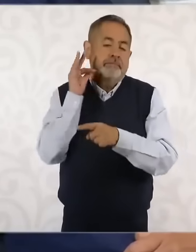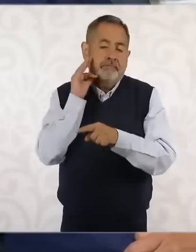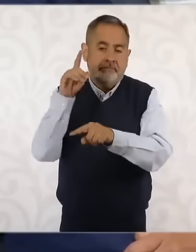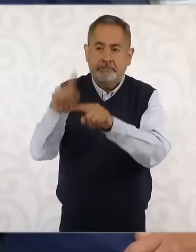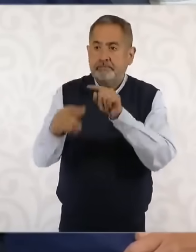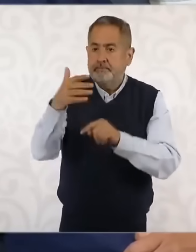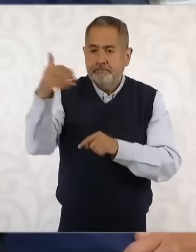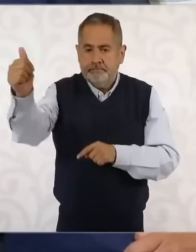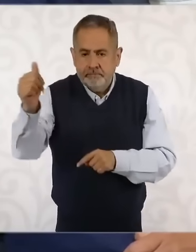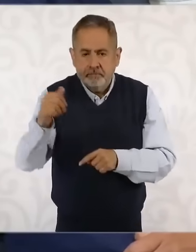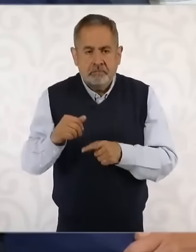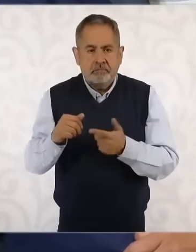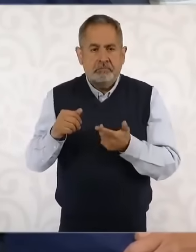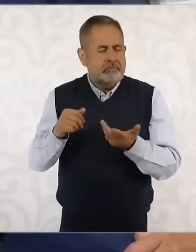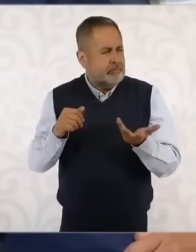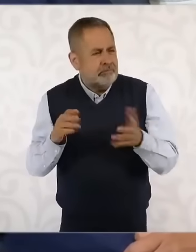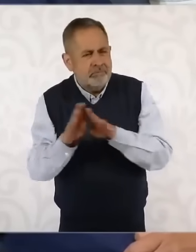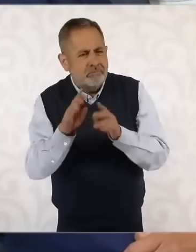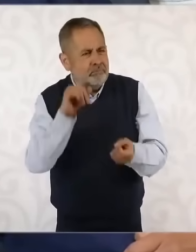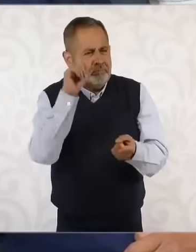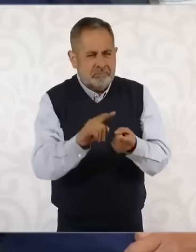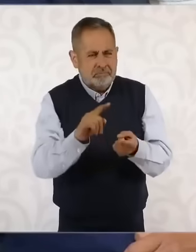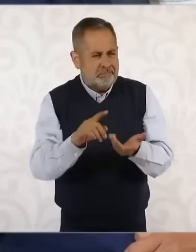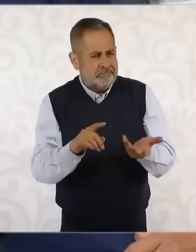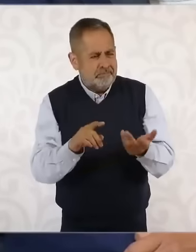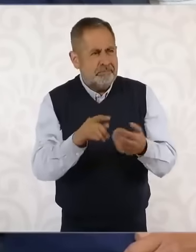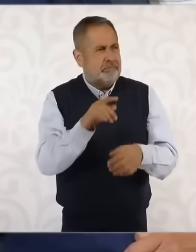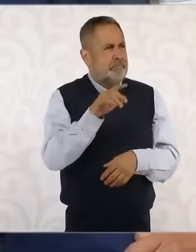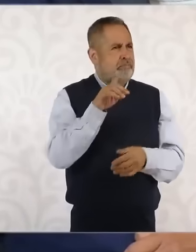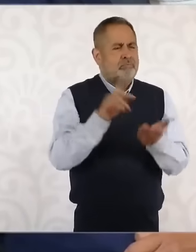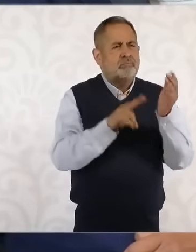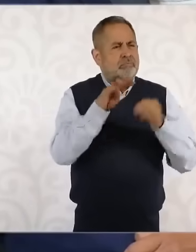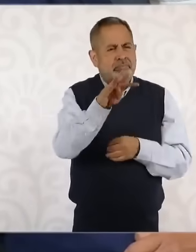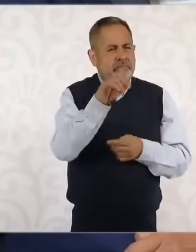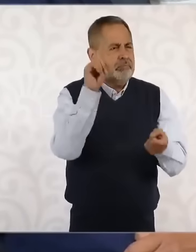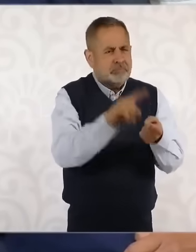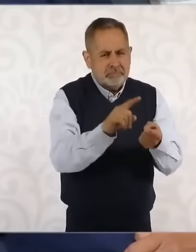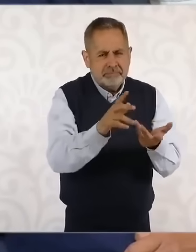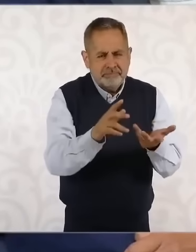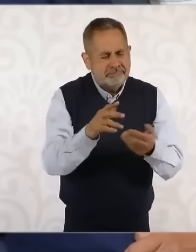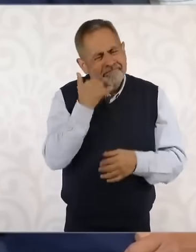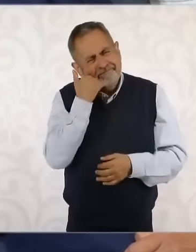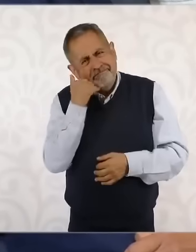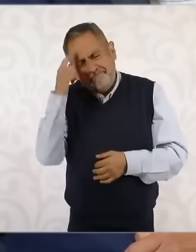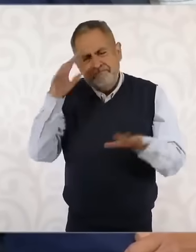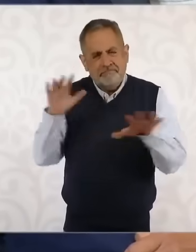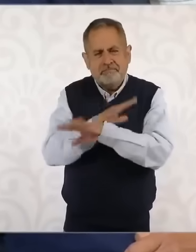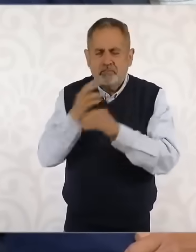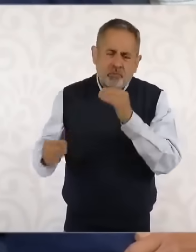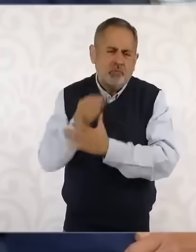combustible cayeron a mínimos 11 desde el 2019. Espera que eso cambie con la o el nuevo fiscal.